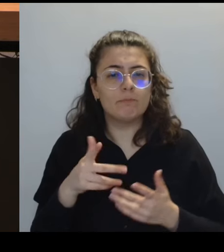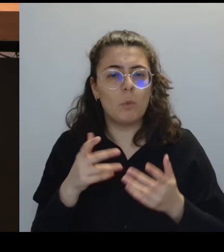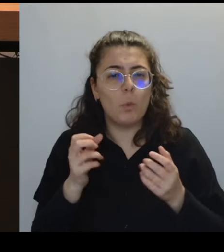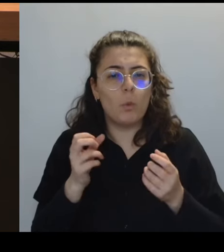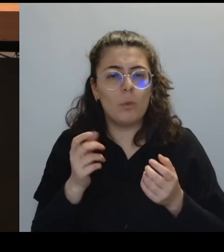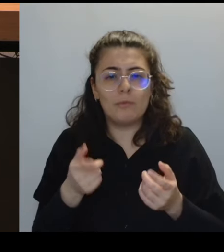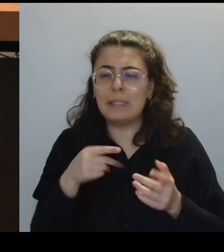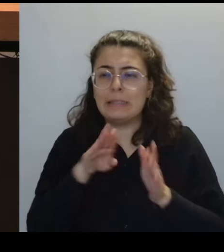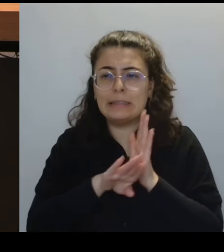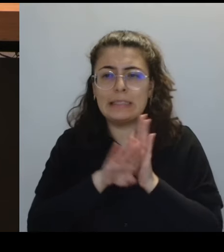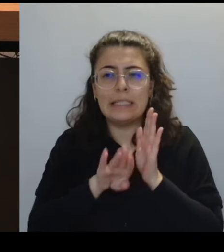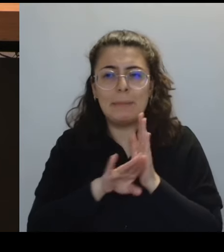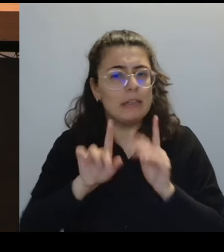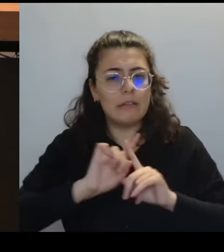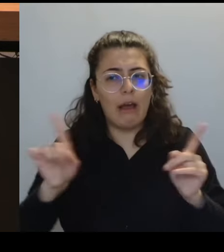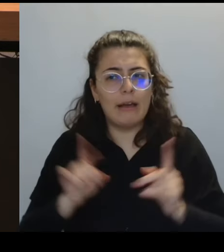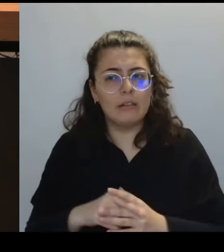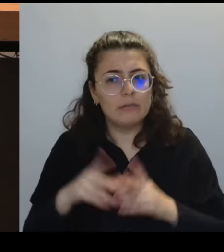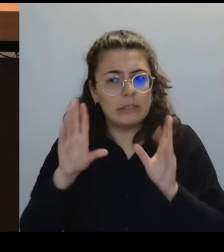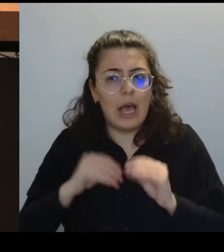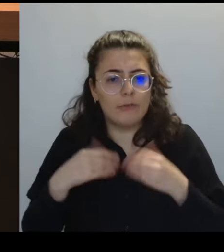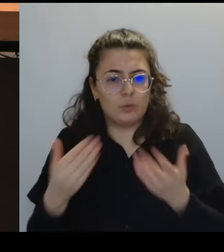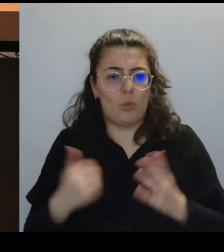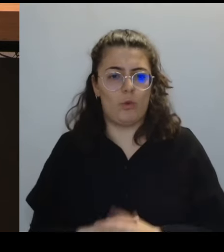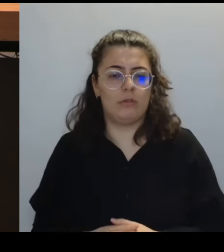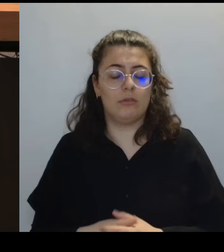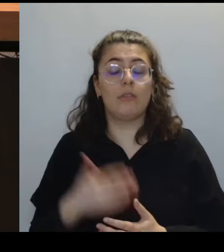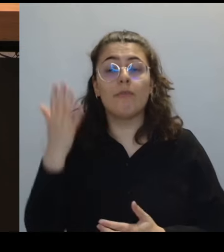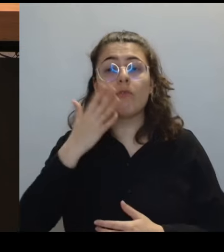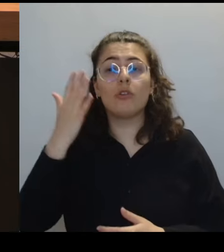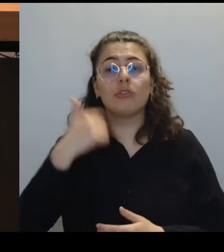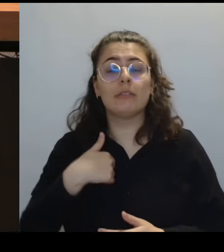Wenn ich an ein Bleiberecht, wenn ich den Wohnraumberechtigungsschein